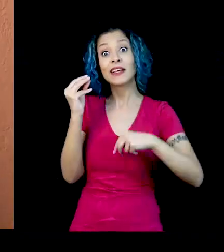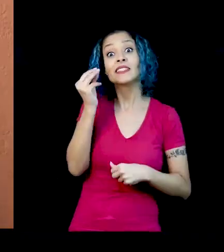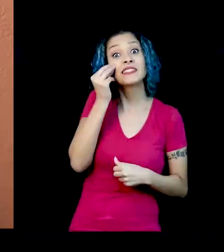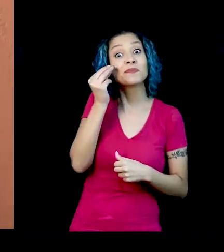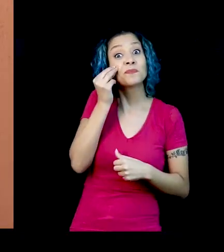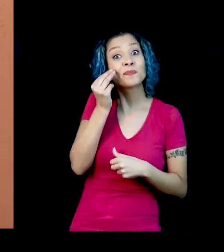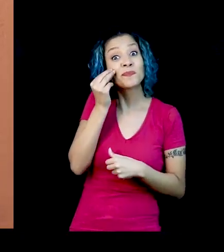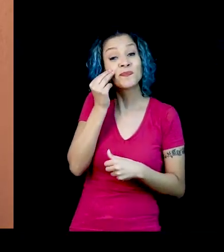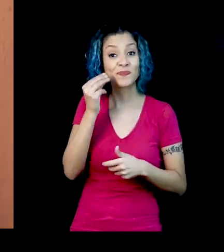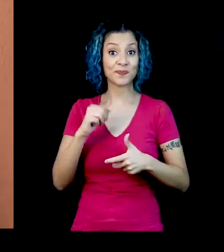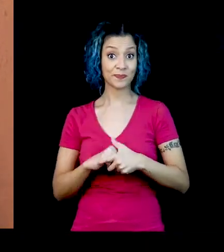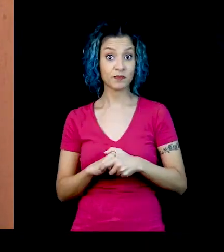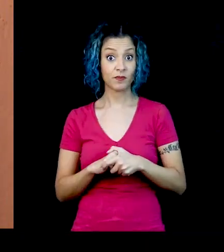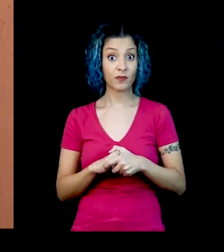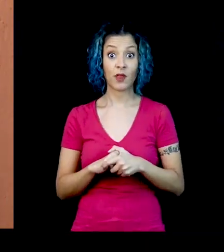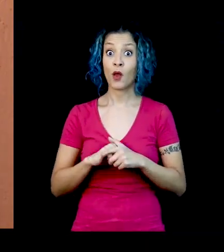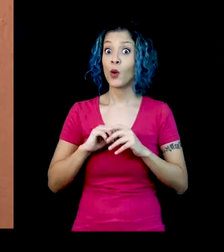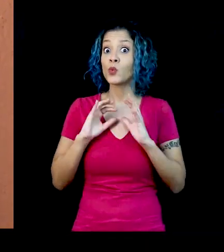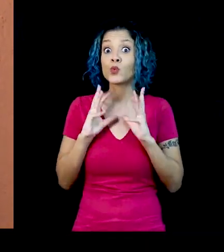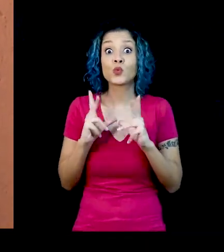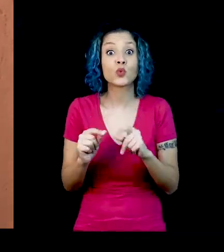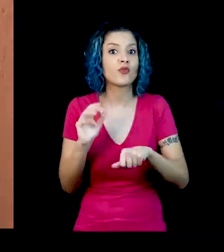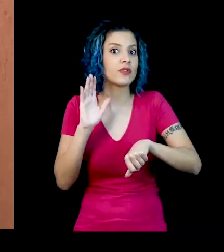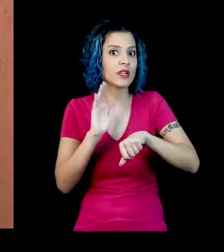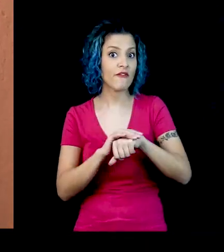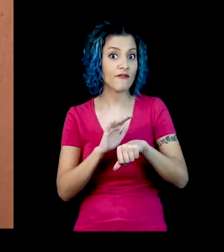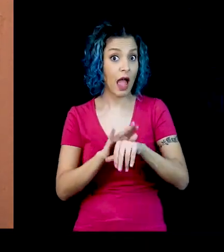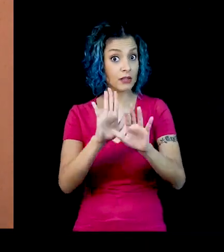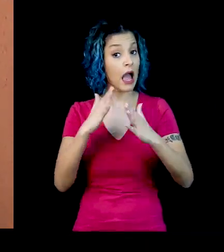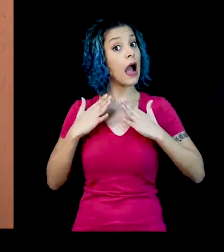Tudo que fizer tem de ser bem devagar